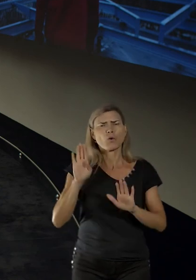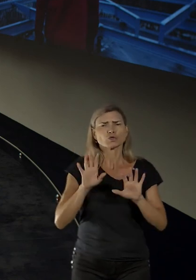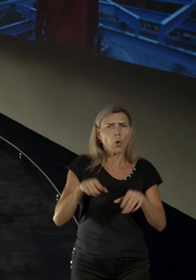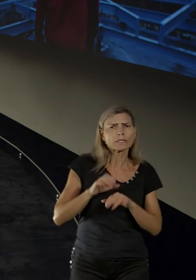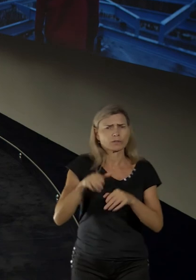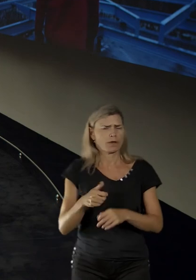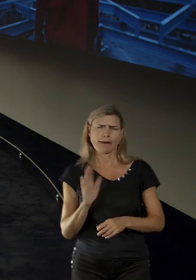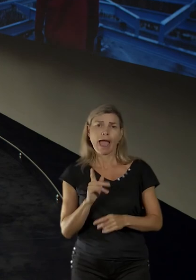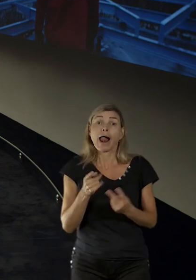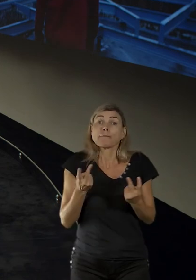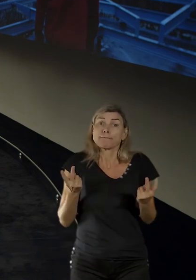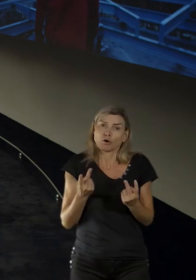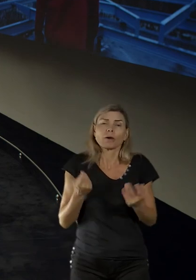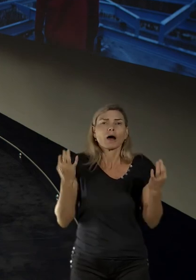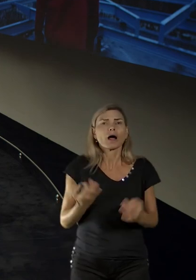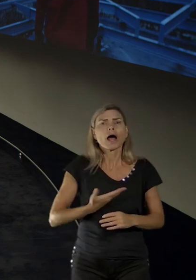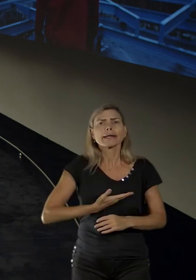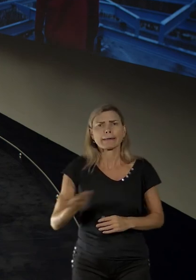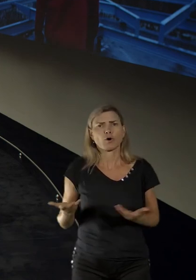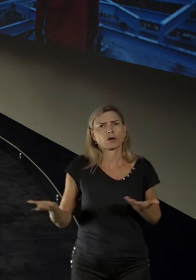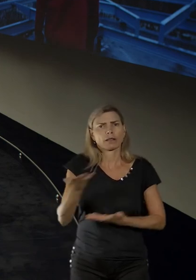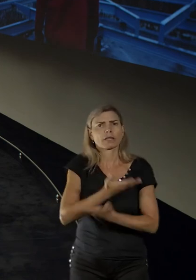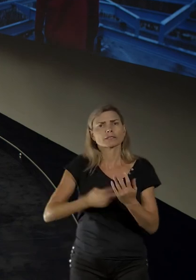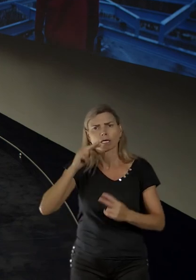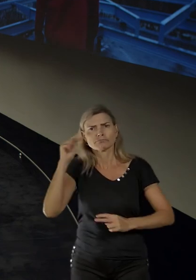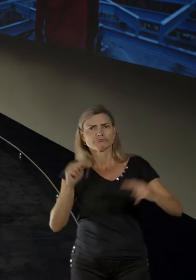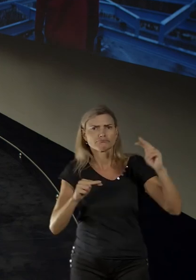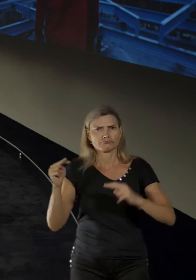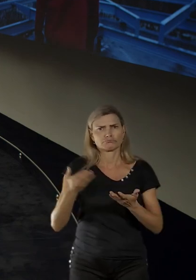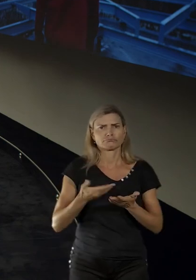který je velmi demokraticky projednáván. Takže